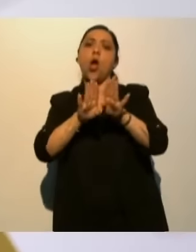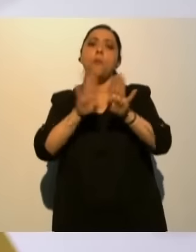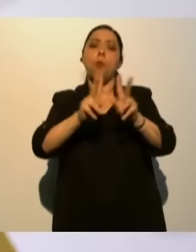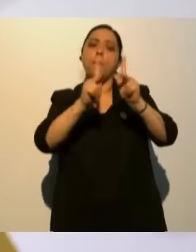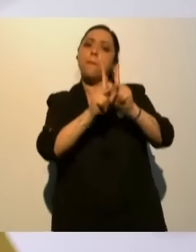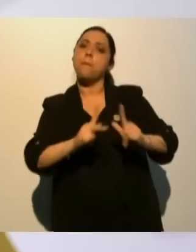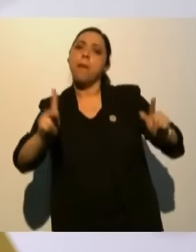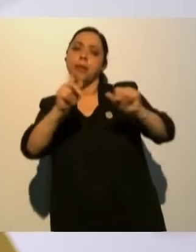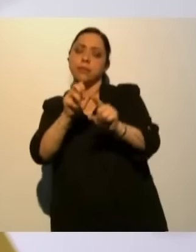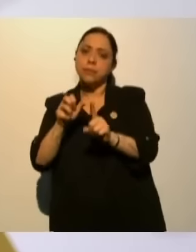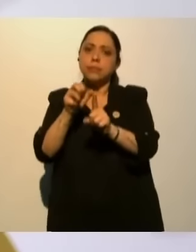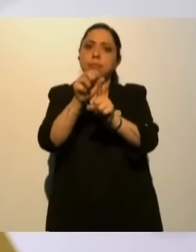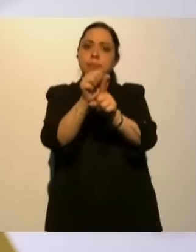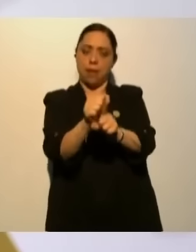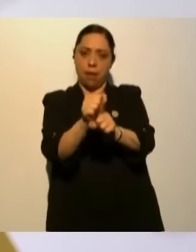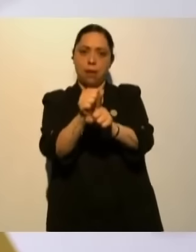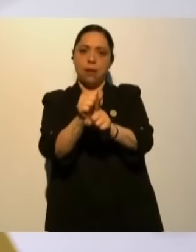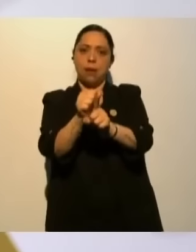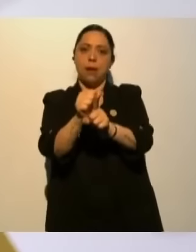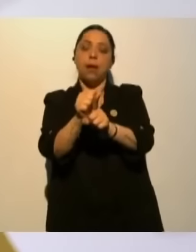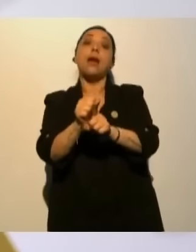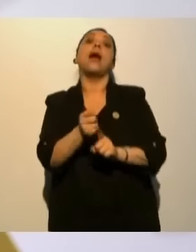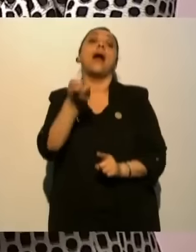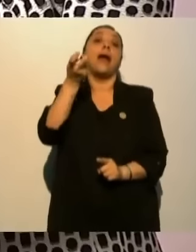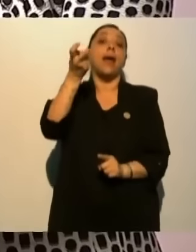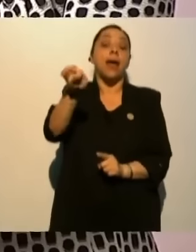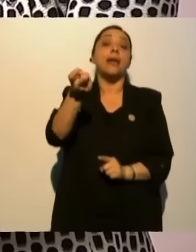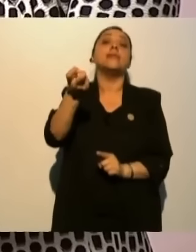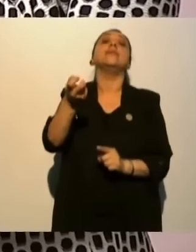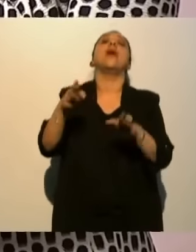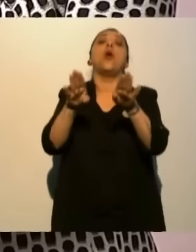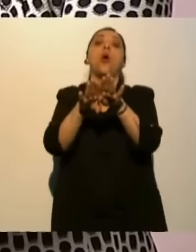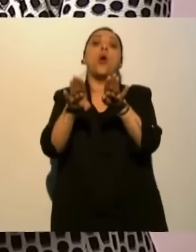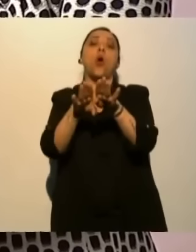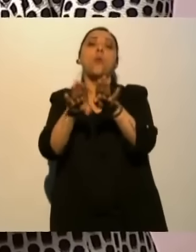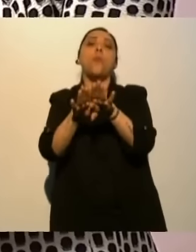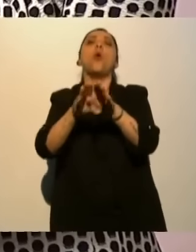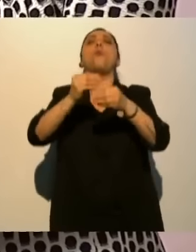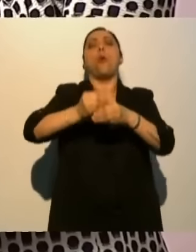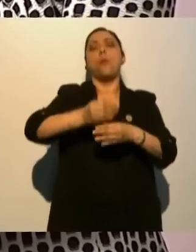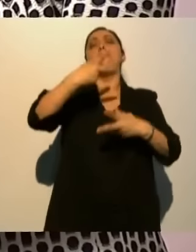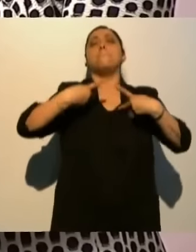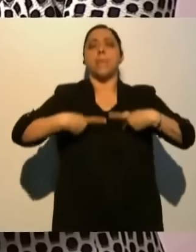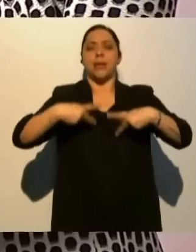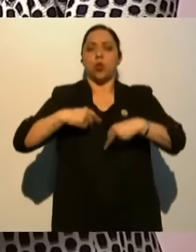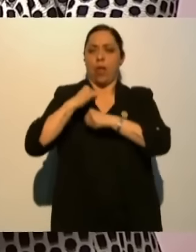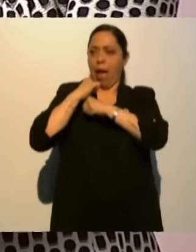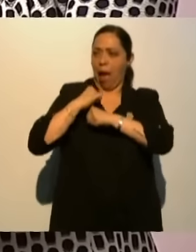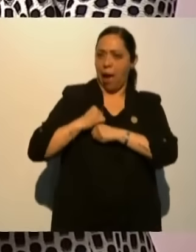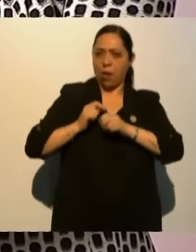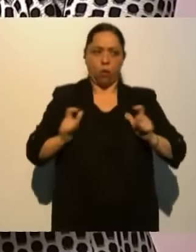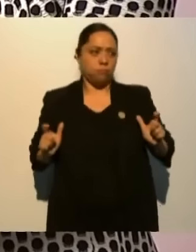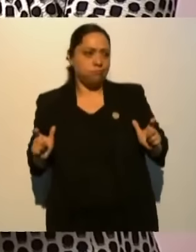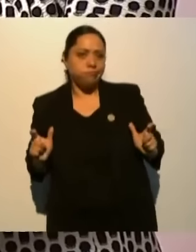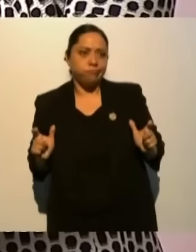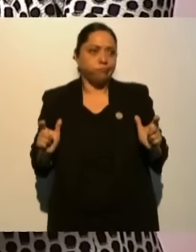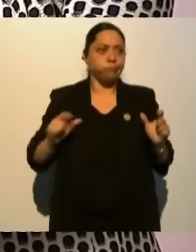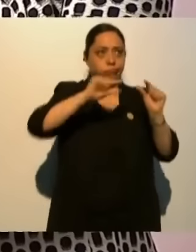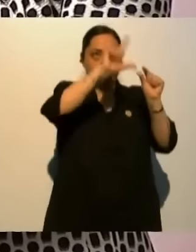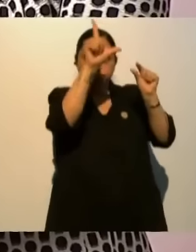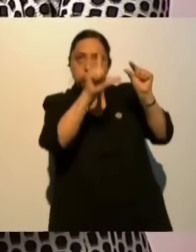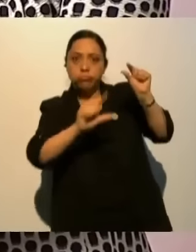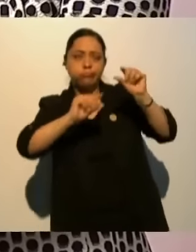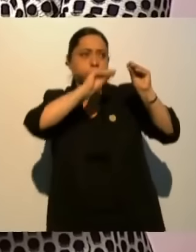a través de la cual se encuentran desplegados brigadistas del Gobierno Federal en municipios